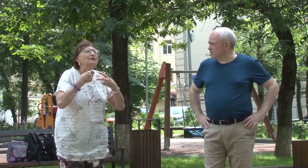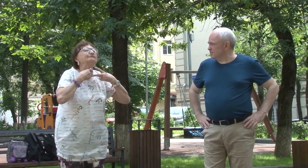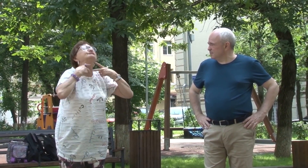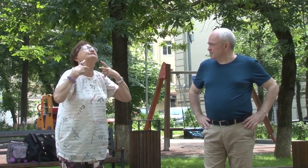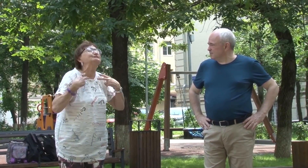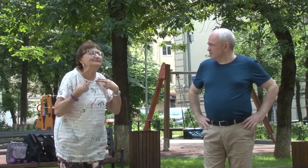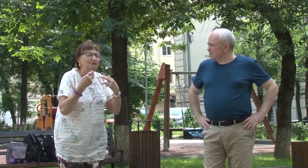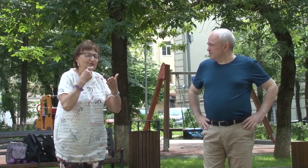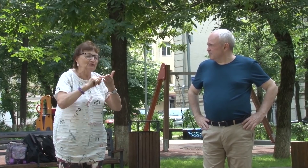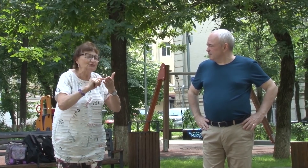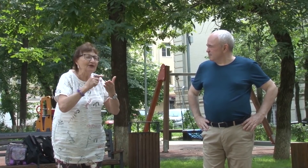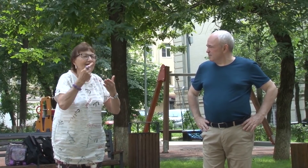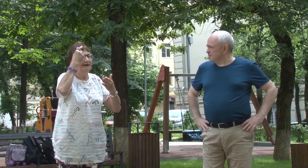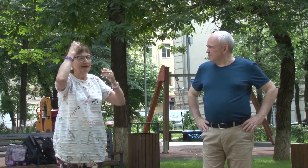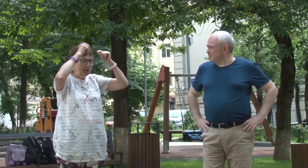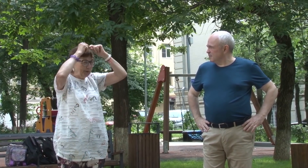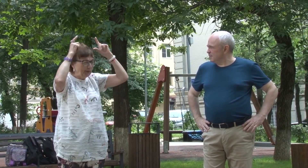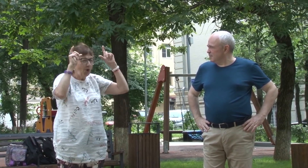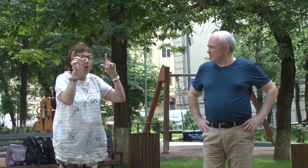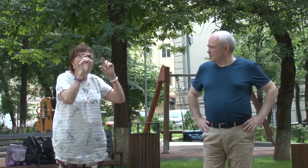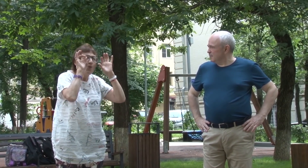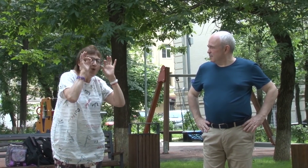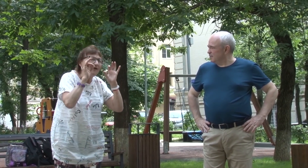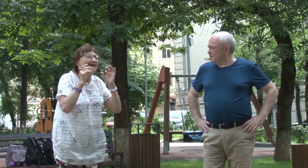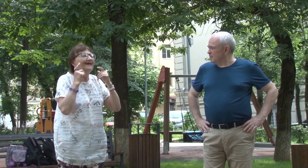Раскрашивали бант на шее, бантик на голове, глаза делали голубыми.